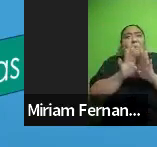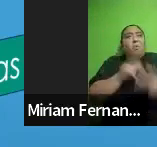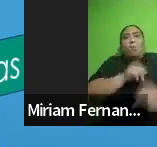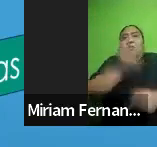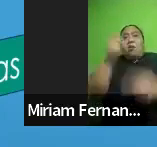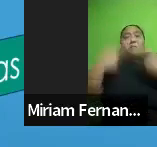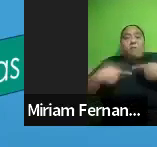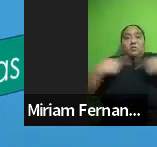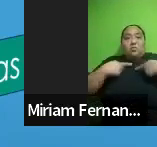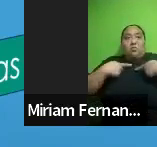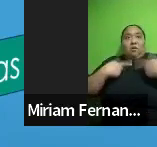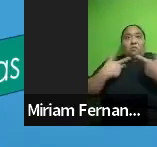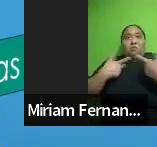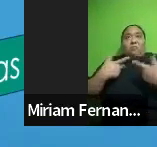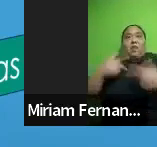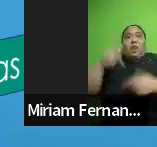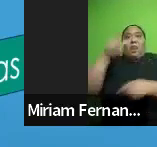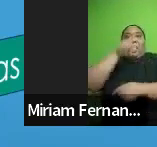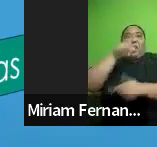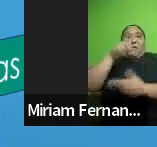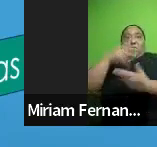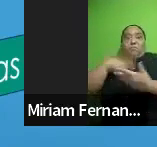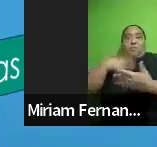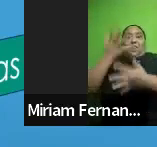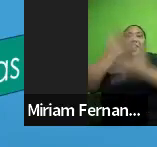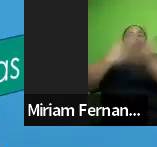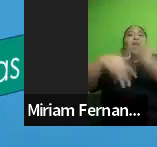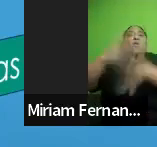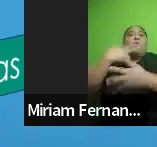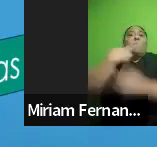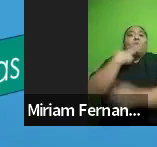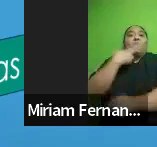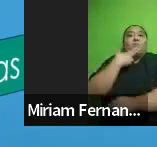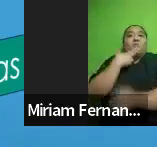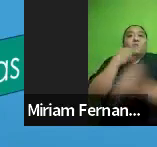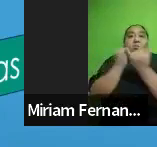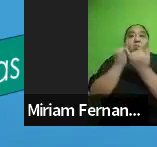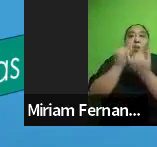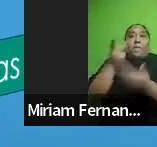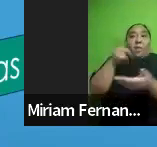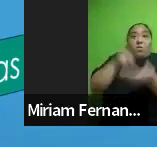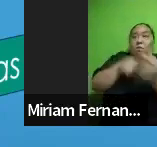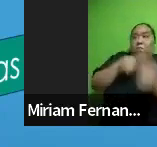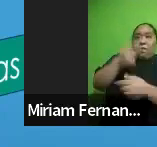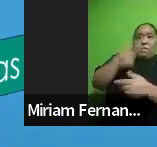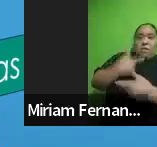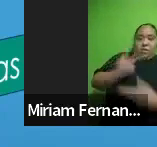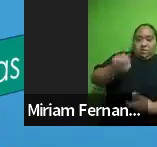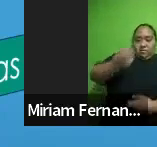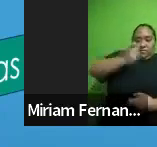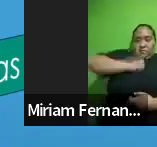a pensar en otras personas que también que también usan la lengua , de señas pero , de señas pero no como , de señas pero no como primera lengua, que también pertenecen a